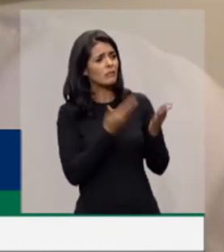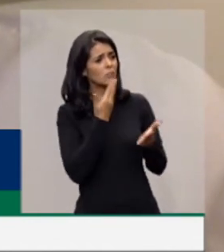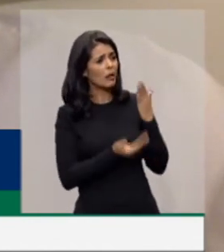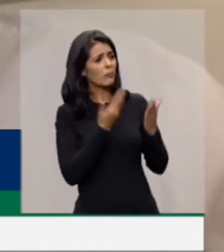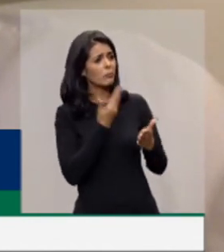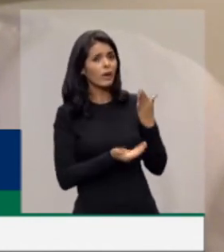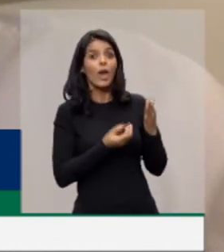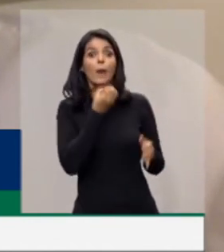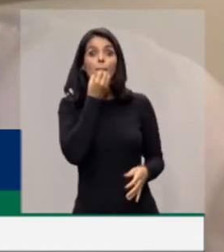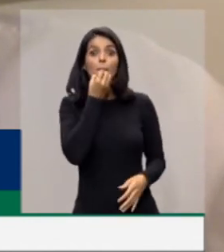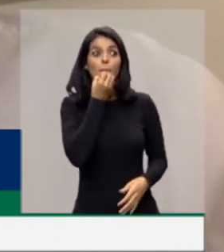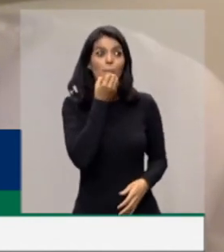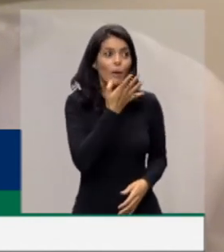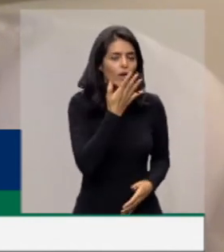VAI GOSTAR, ROBERTO CAMPOS